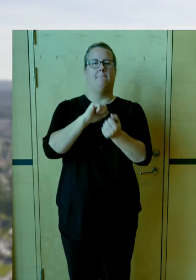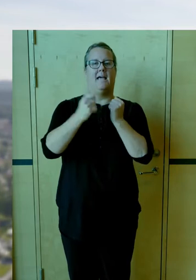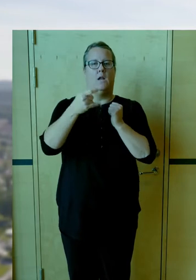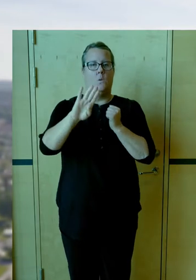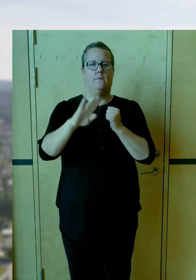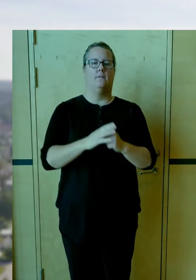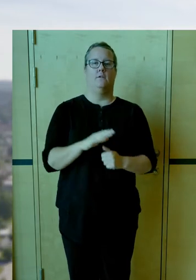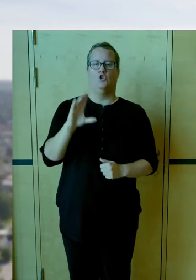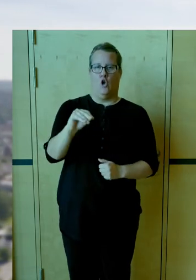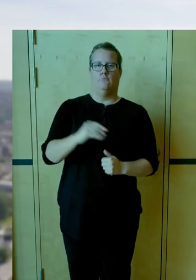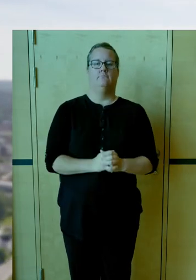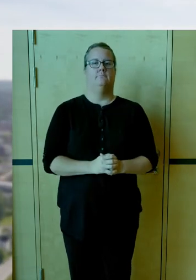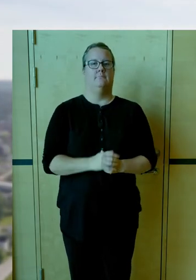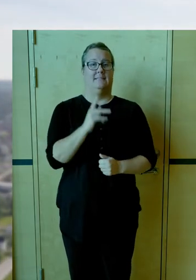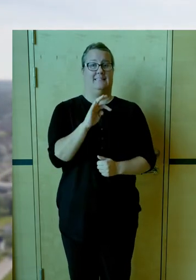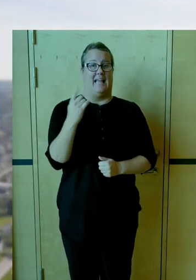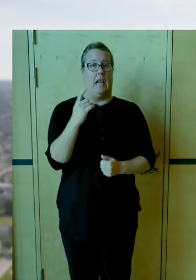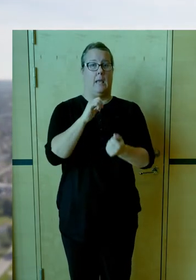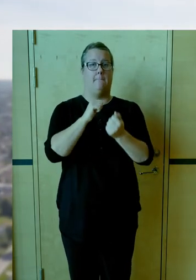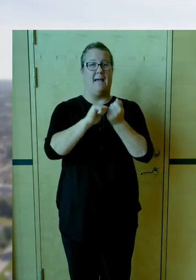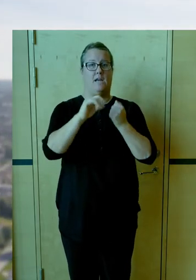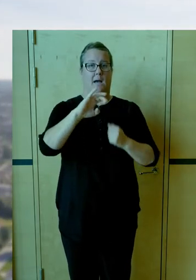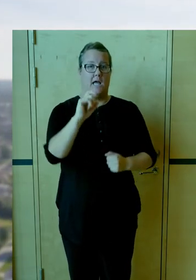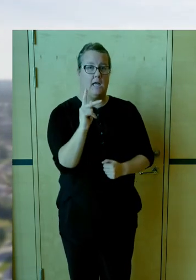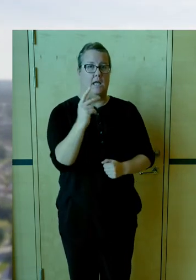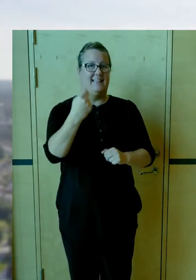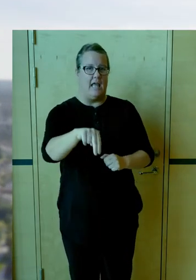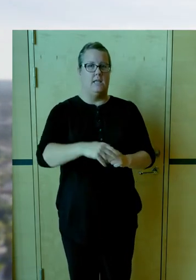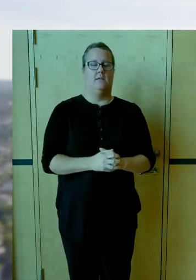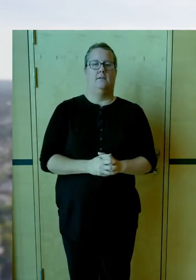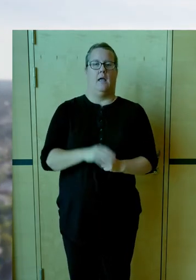Ja Kjell Bergmark Nej Magnus Bergmark